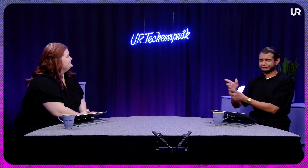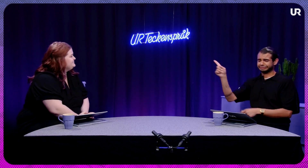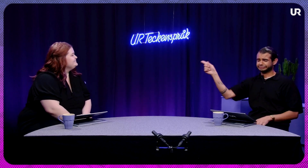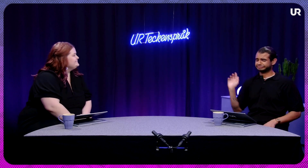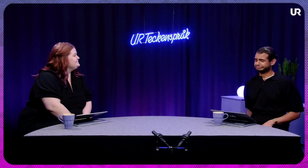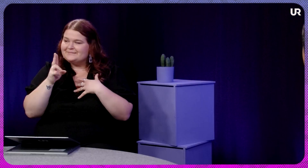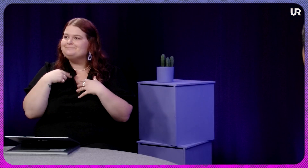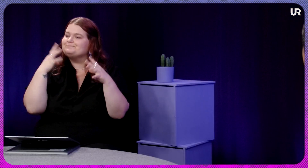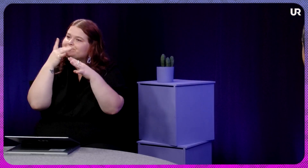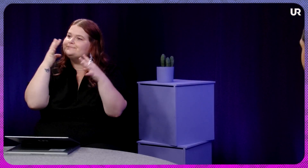Amir: Helt rätt!